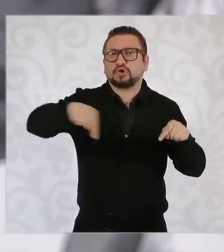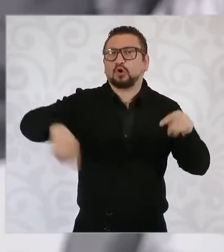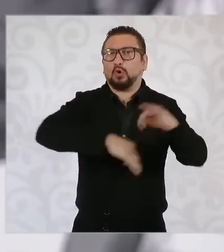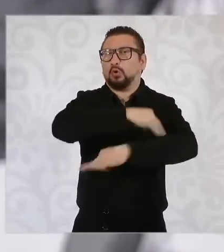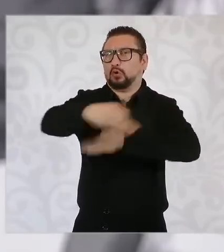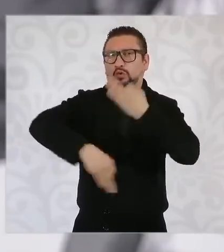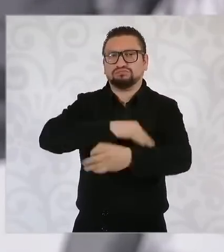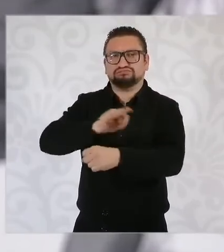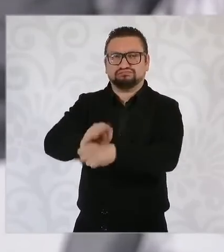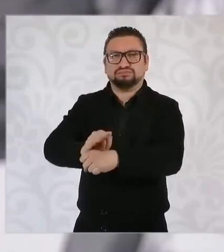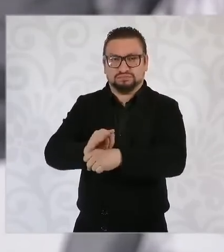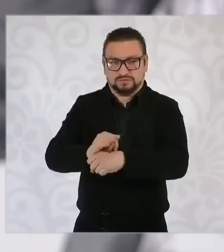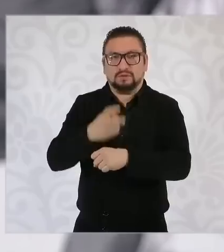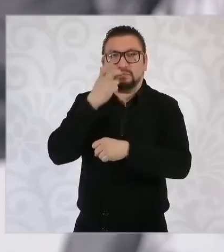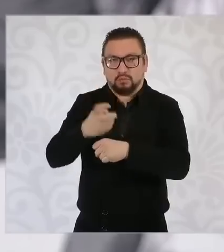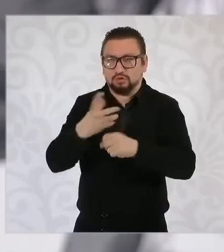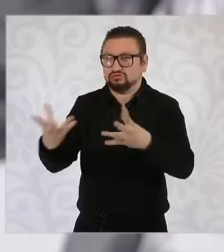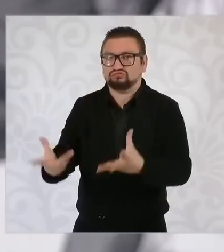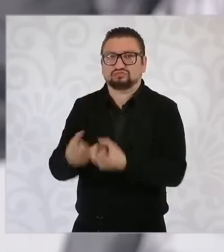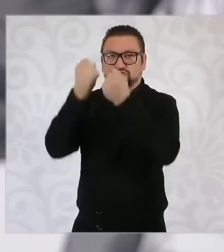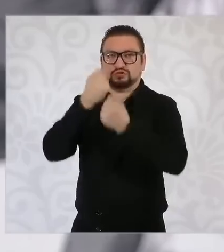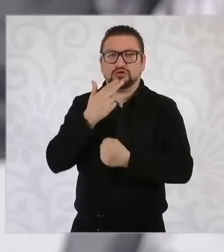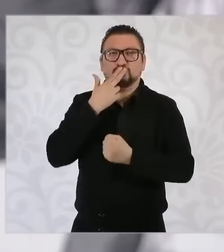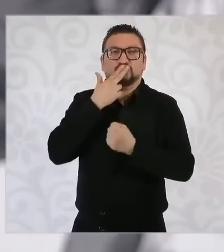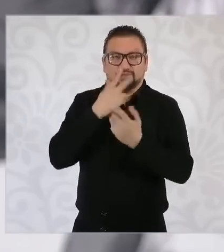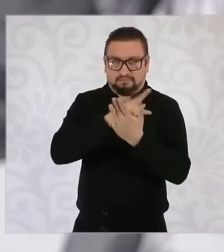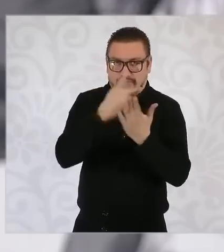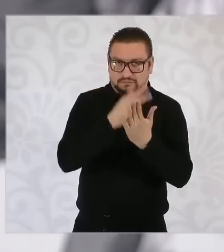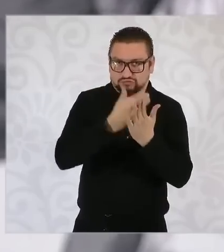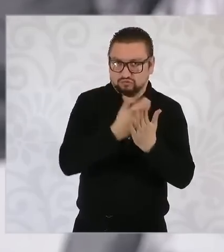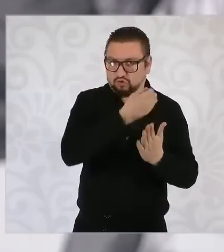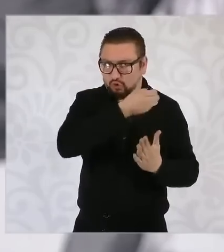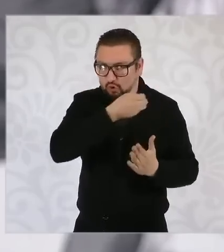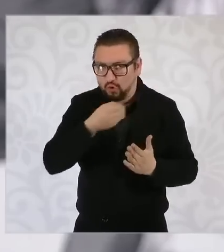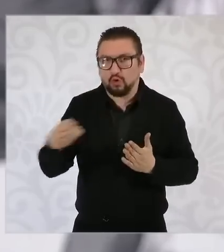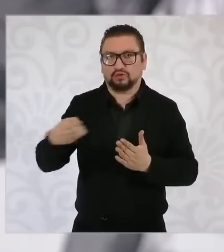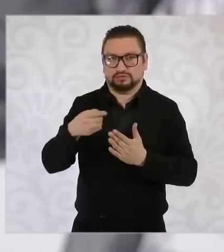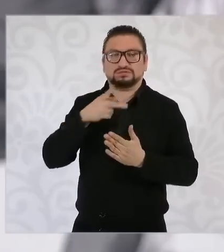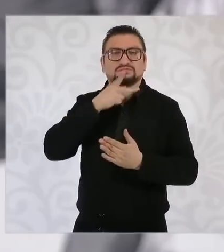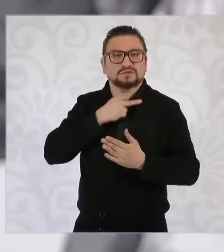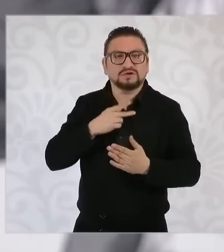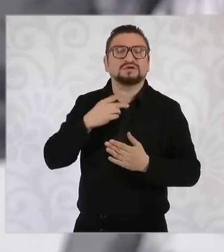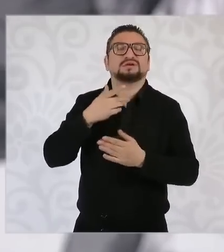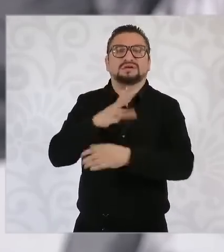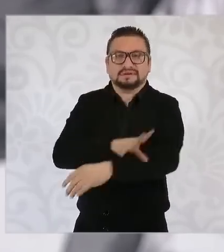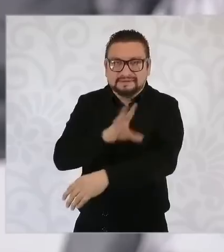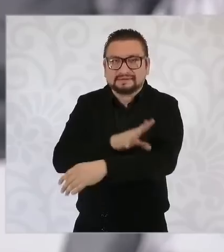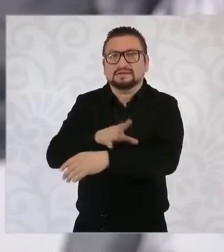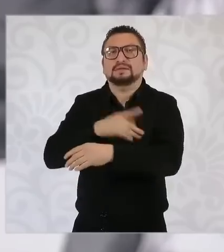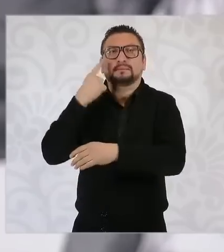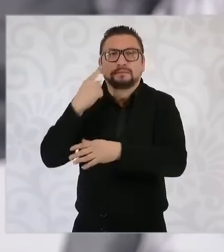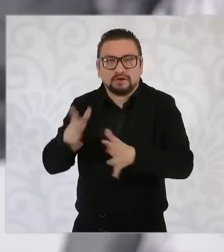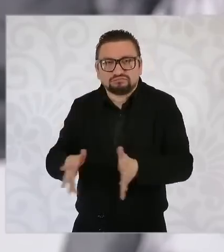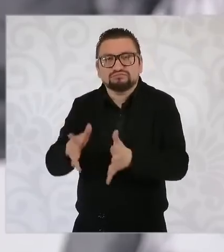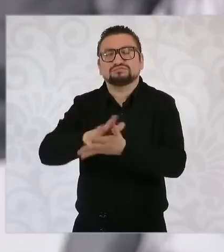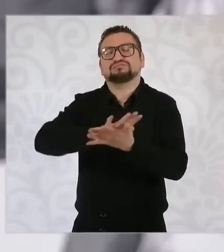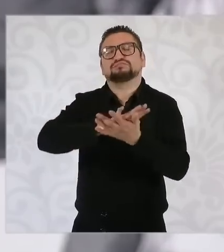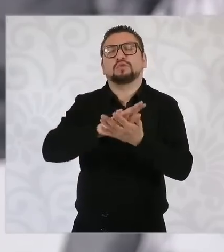se recupera la planeación del sector y se hace vinculante para impulsar la transición energética